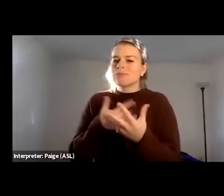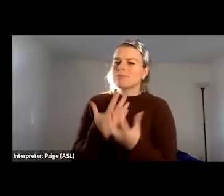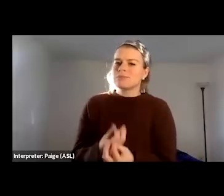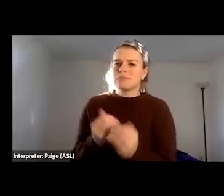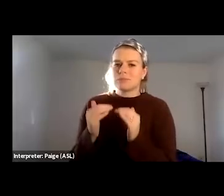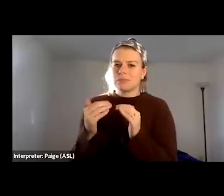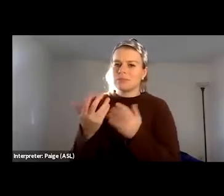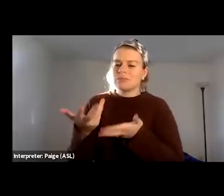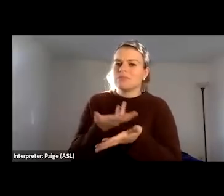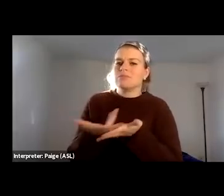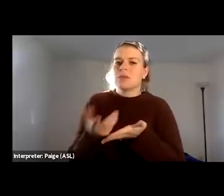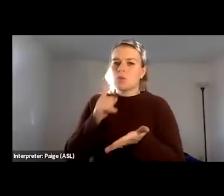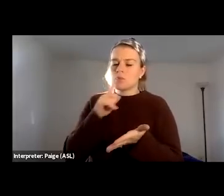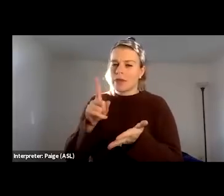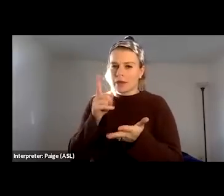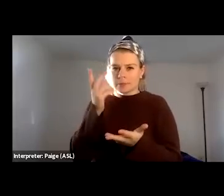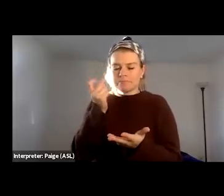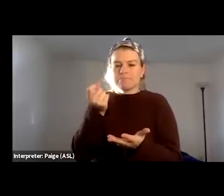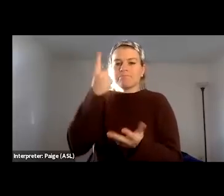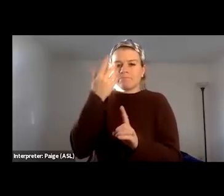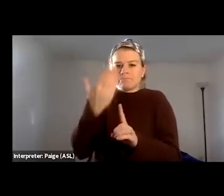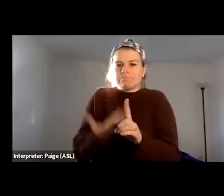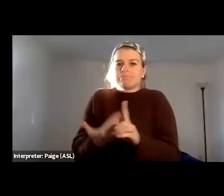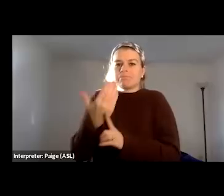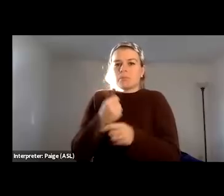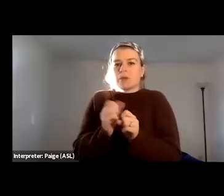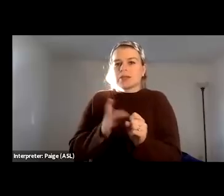que la vea y la haga sentir visible de una manera que no se sienta fea.